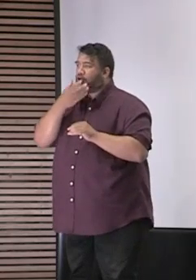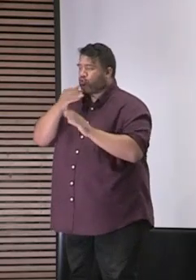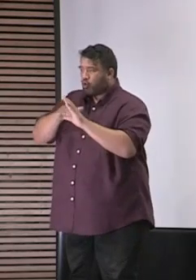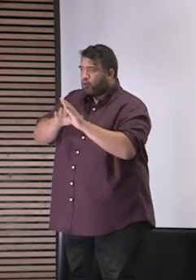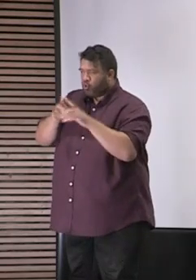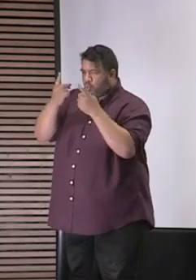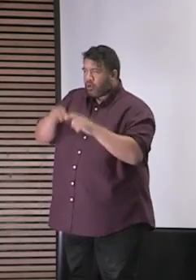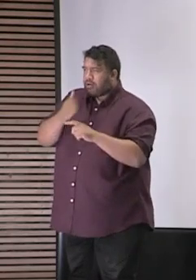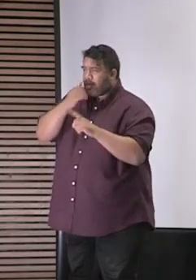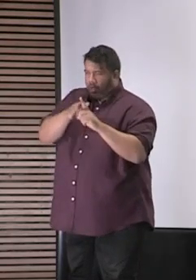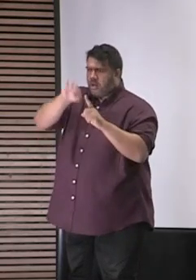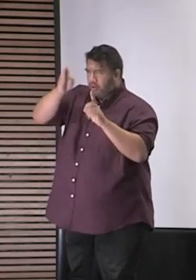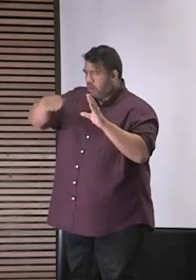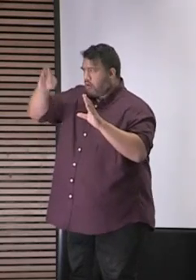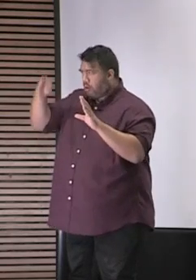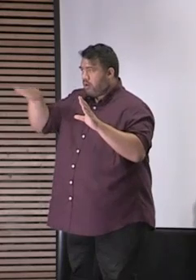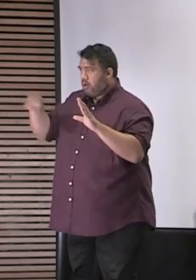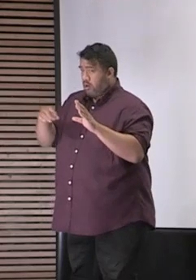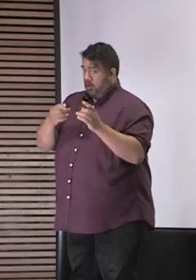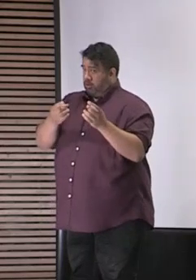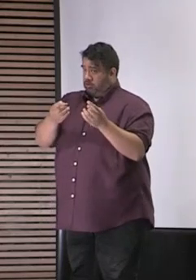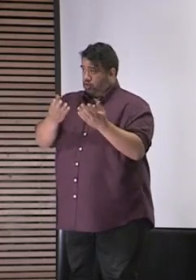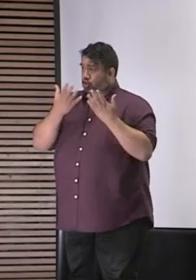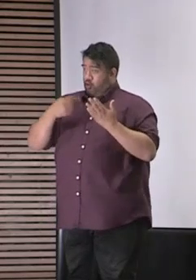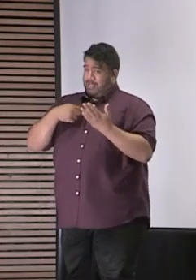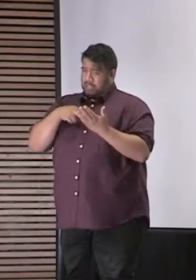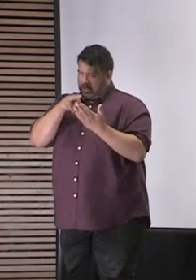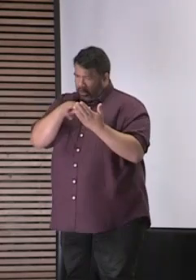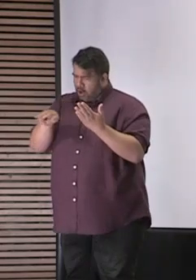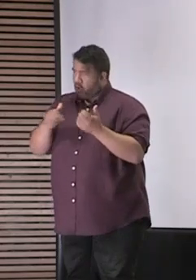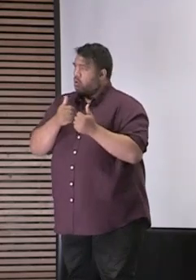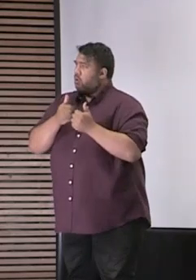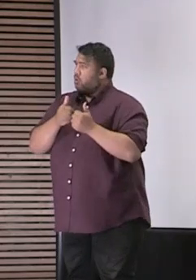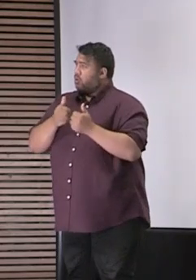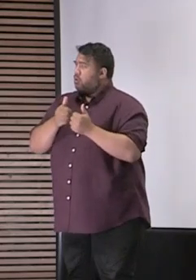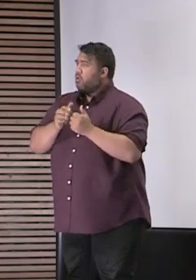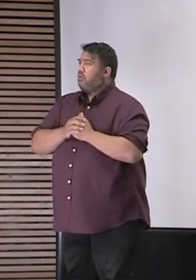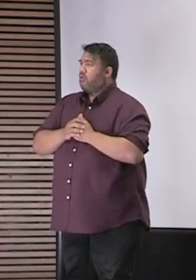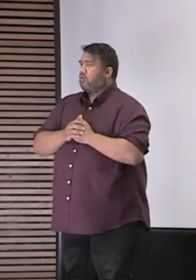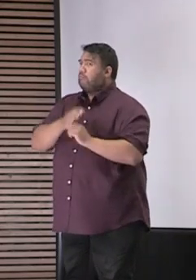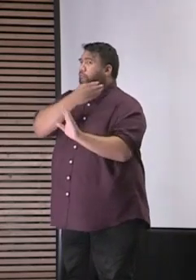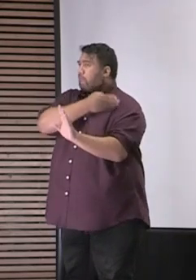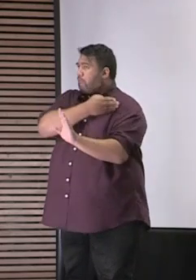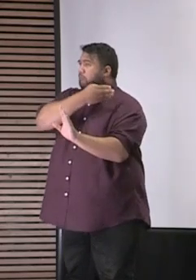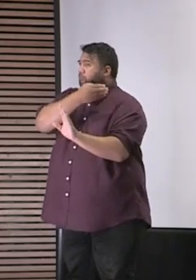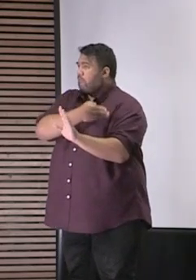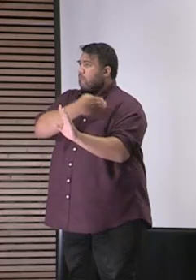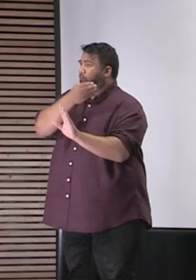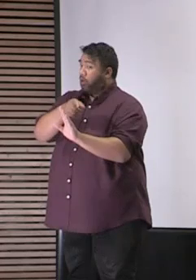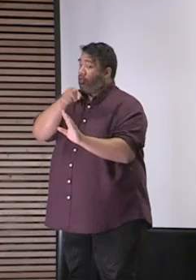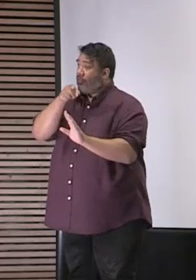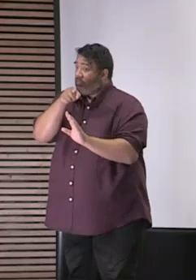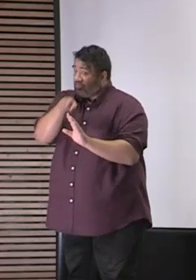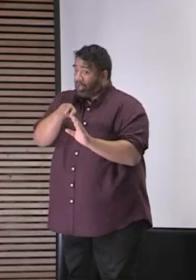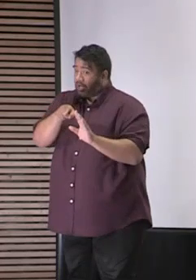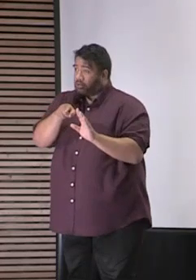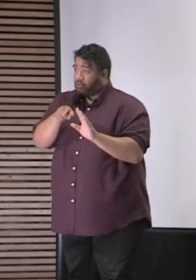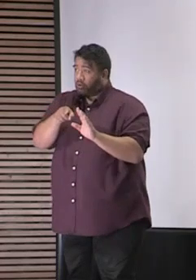utilizando la experiencia de su